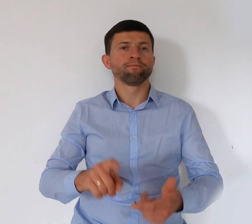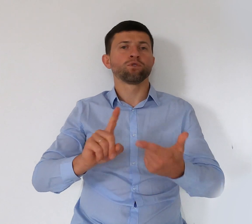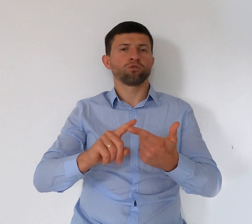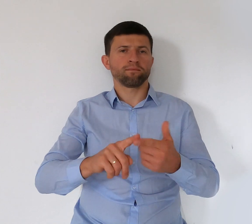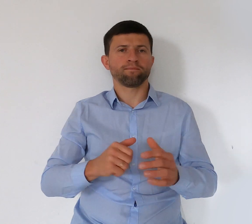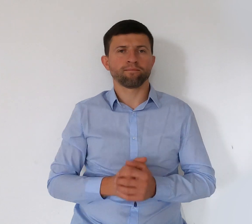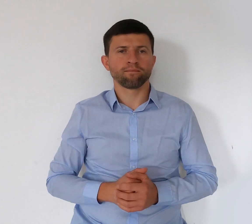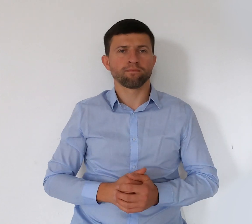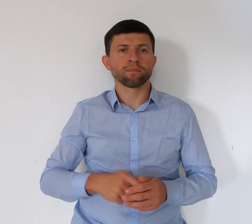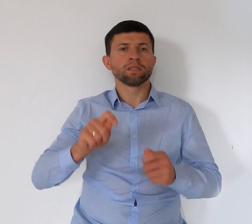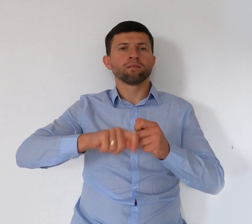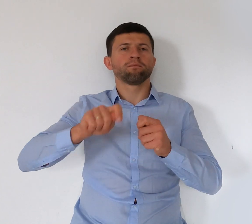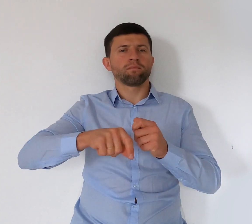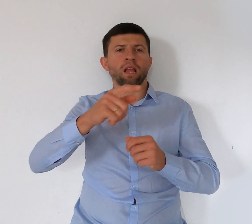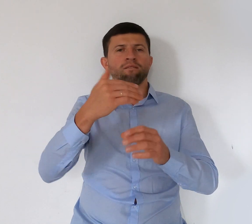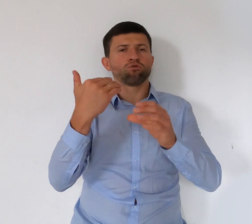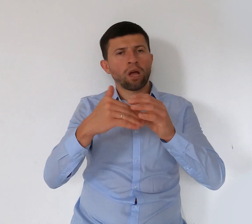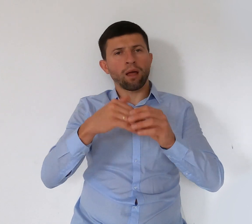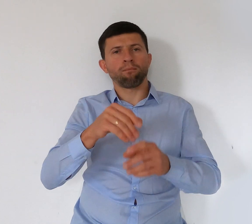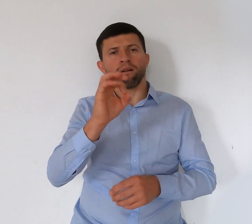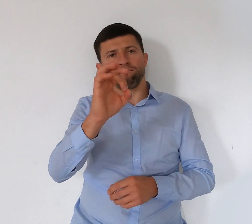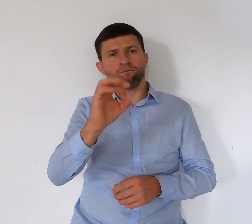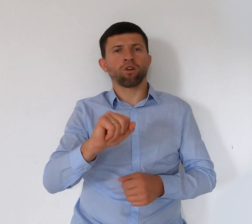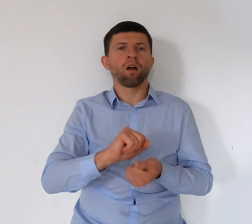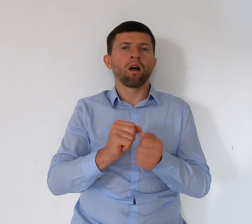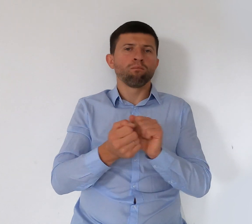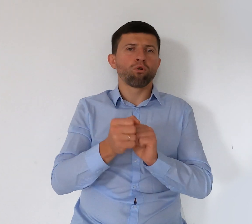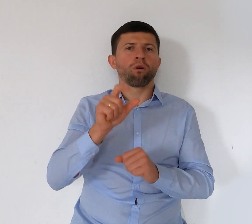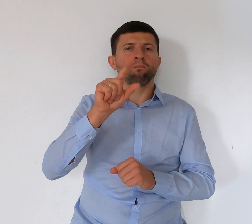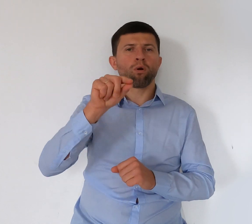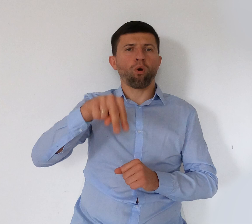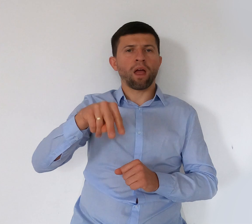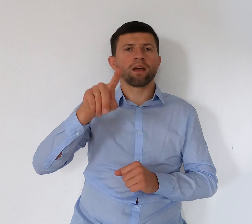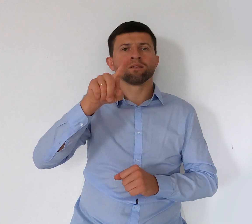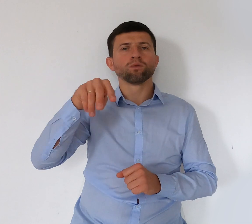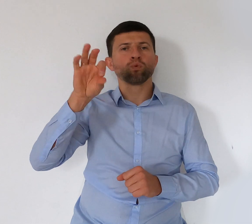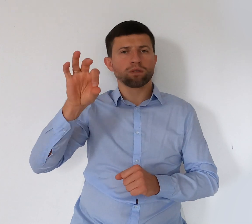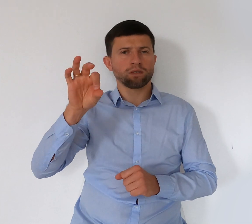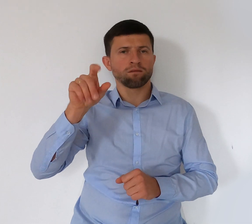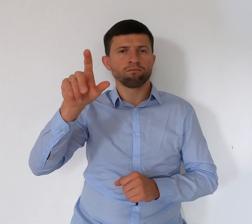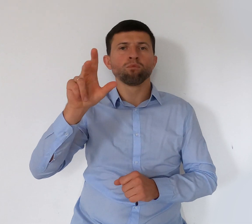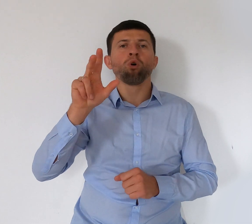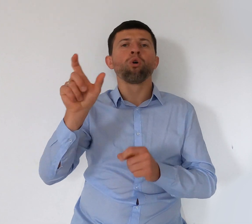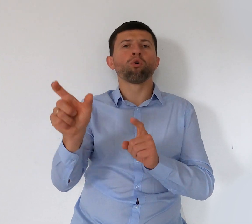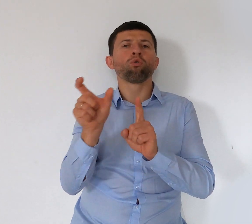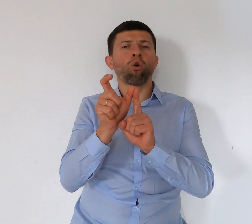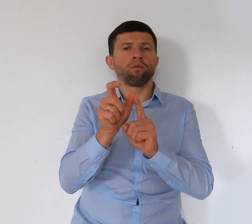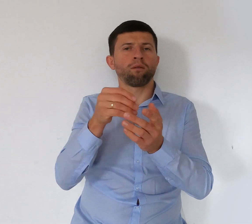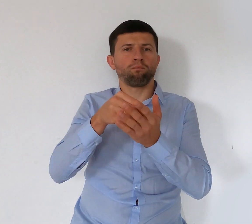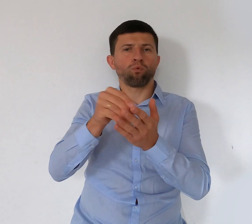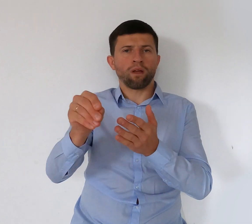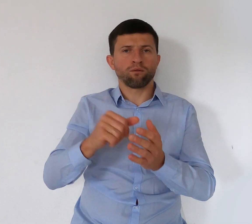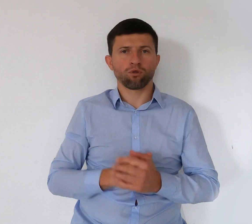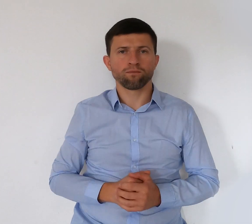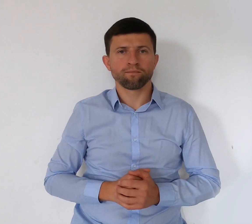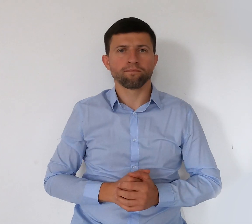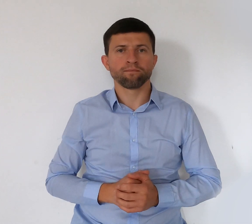2. Sprawdź w e-mailu lub na PUE ZUS kod obsługi płatności.